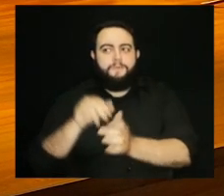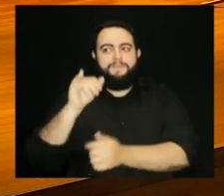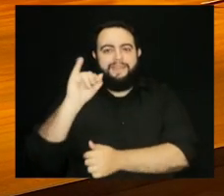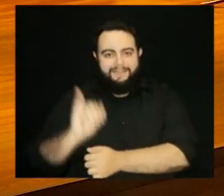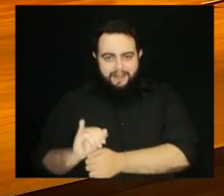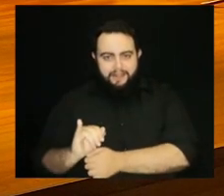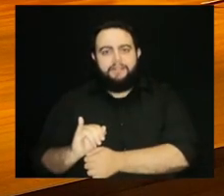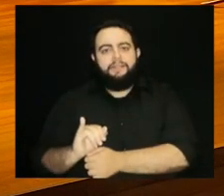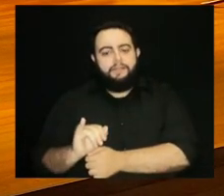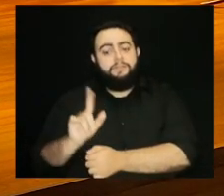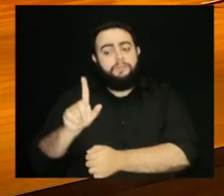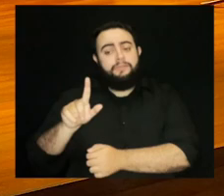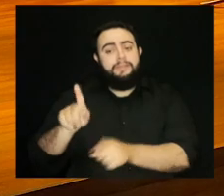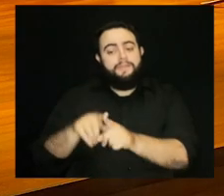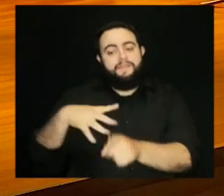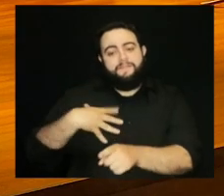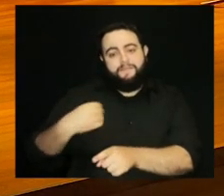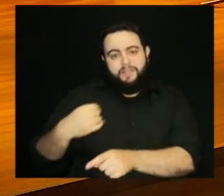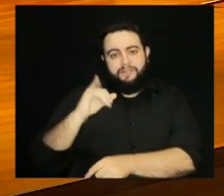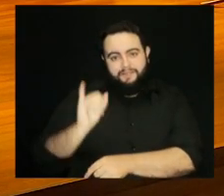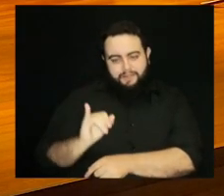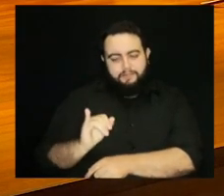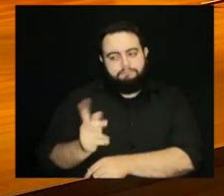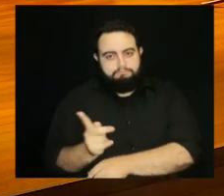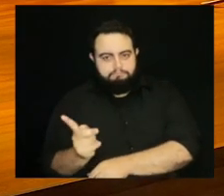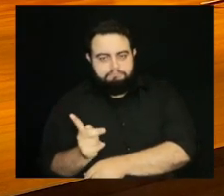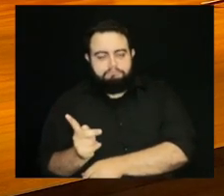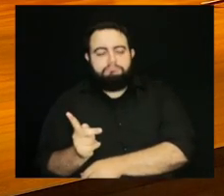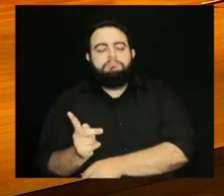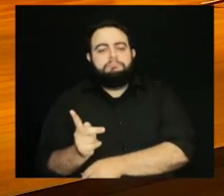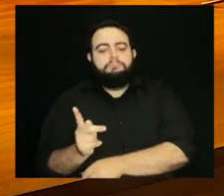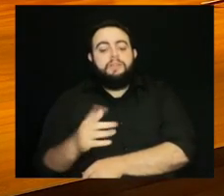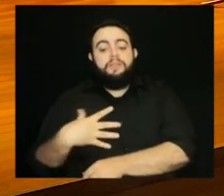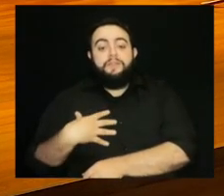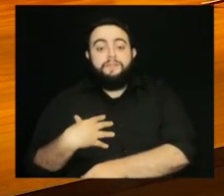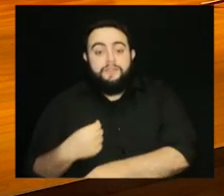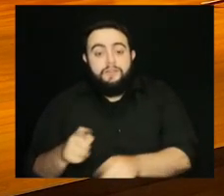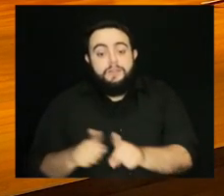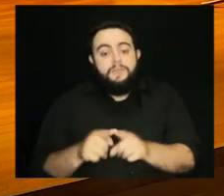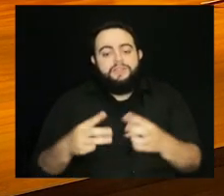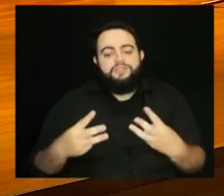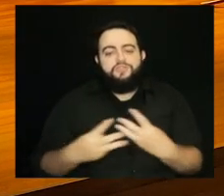descendentes de italianos e imigrantes italianos, descendentes de judeus e imigrantes judeus. Pobres.